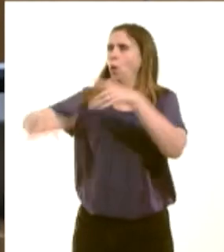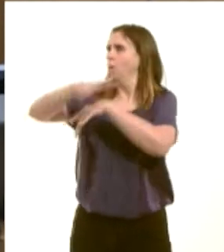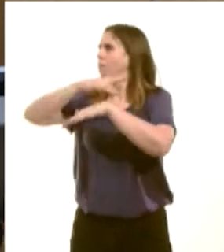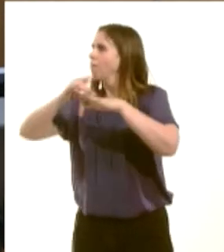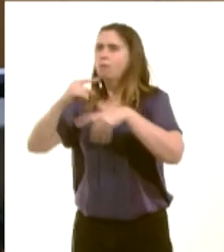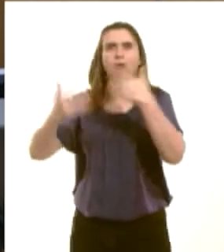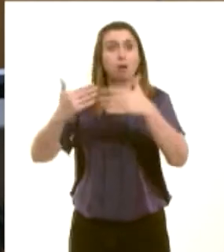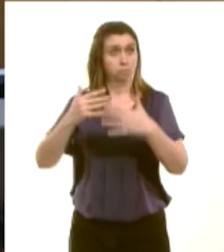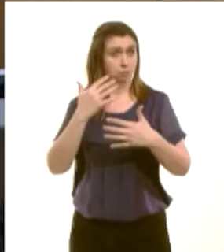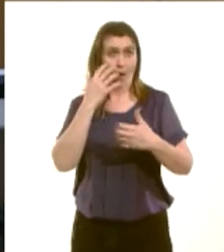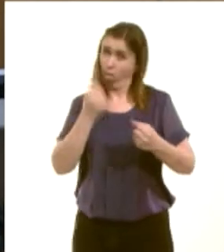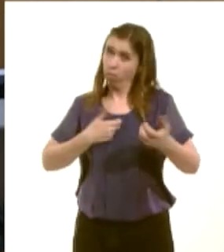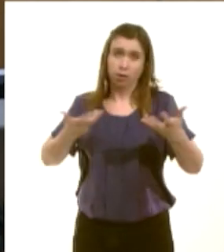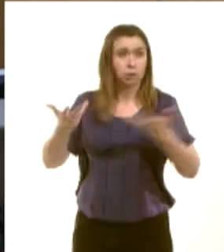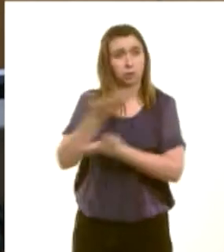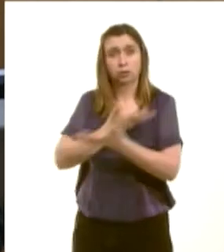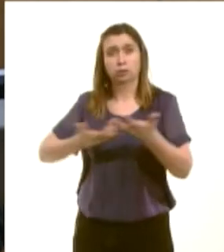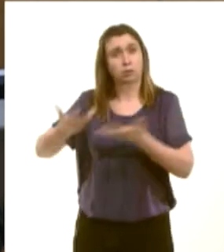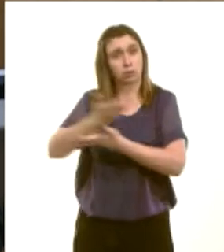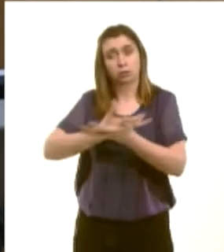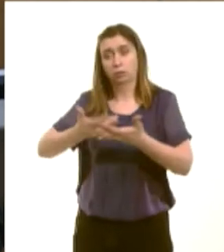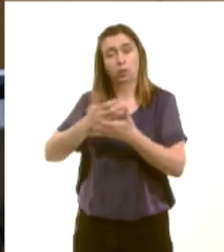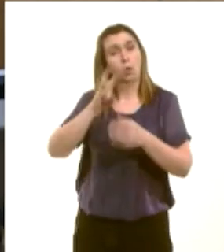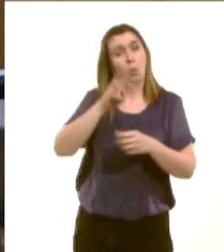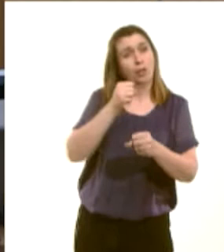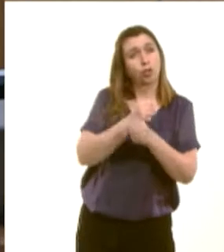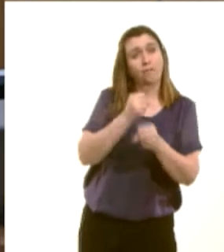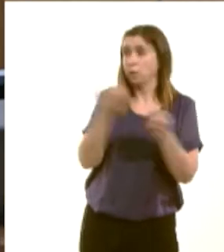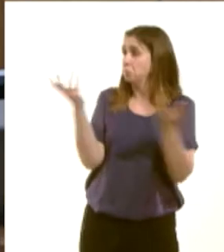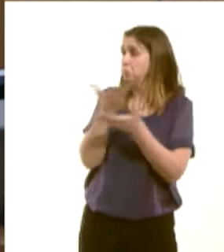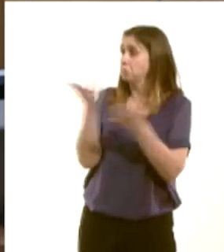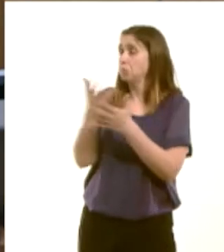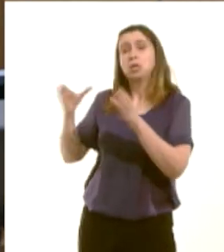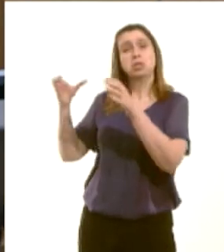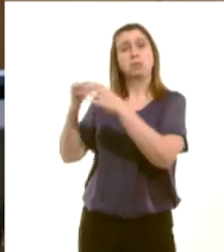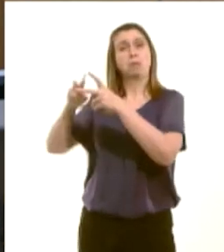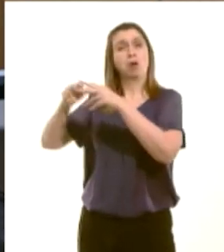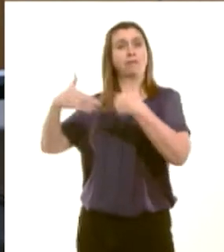yr Adran Iechyd yn Lloegr, er mwyn sicrhau bod y protocol ei hunan yn cael ei wella aíi